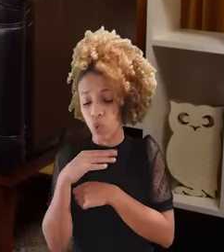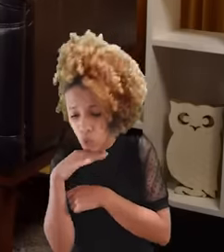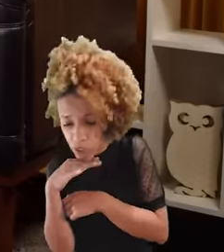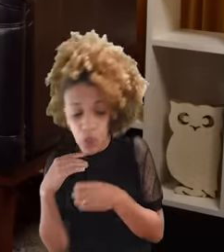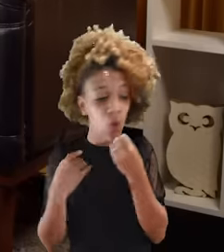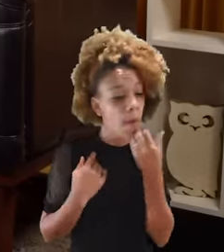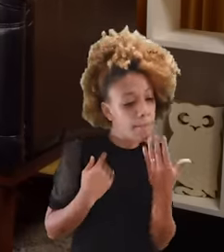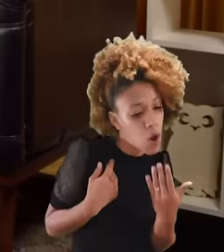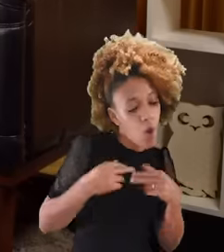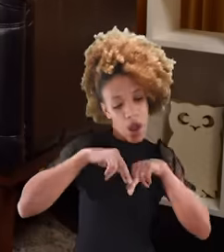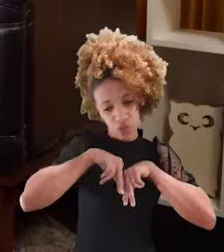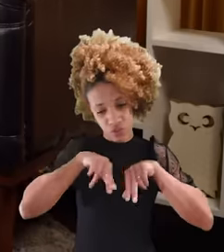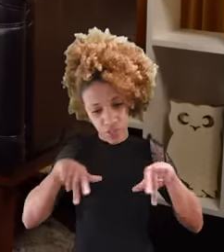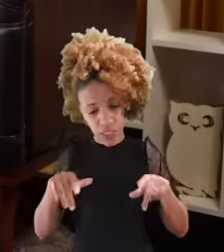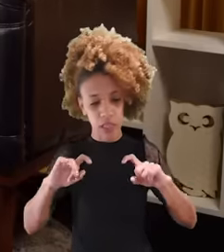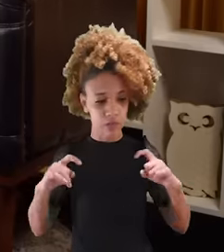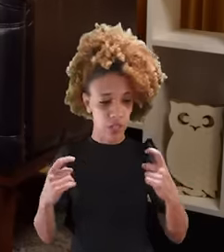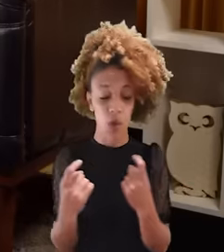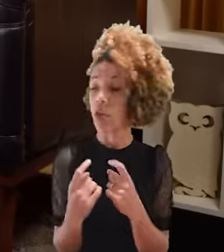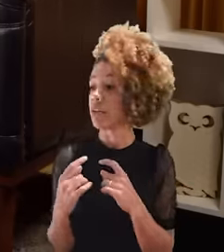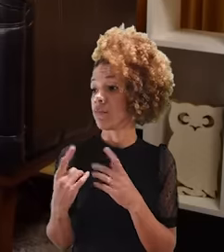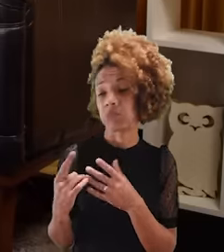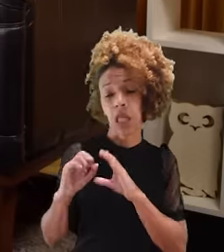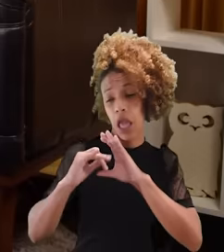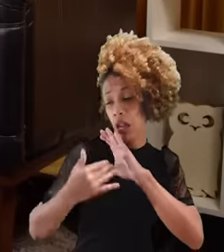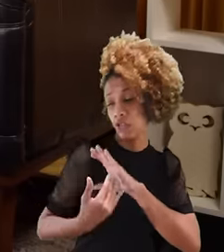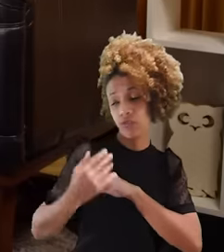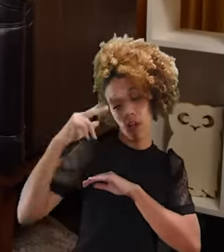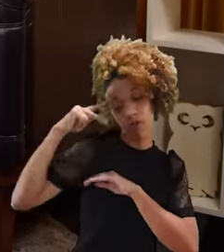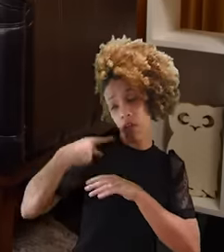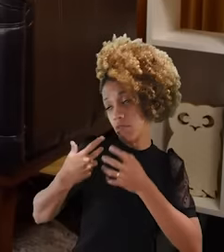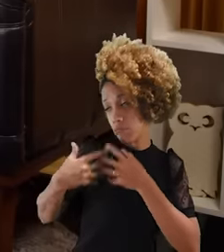quanto as diversidades que são características da raça humana a gente tá na V senão a gente vai